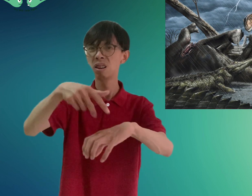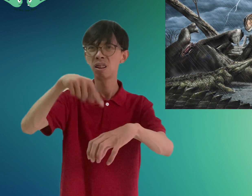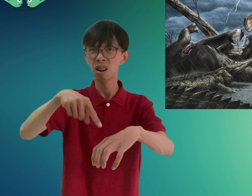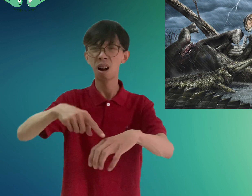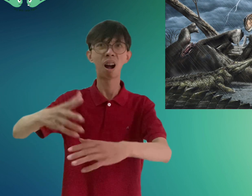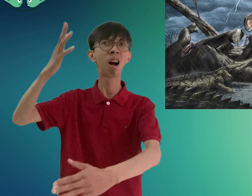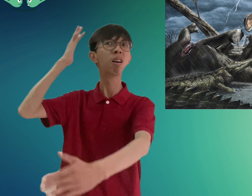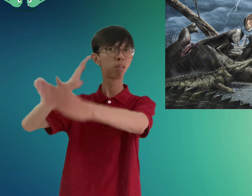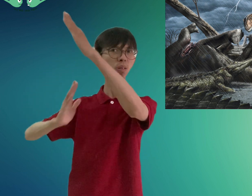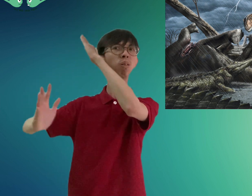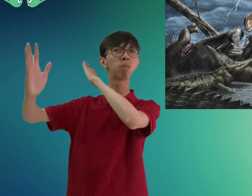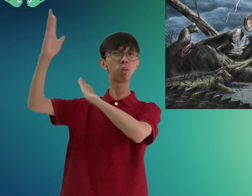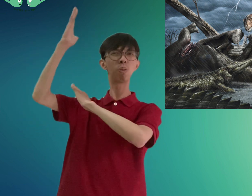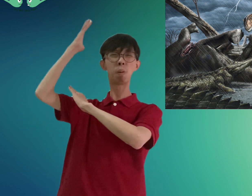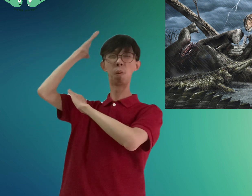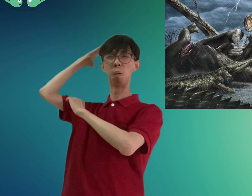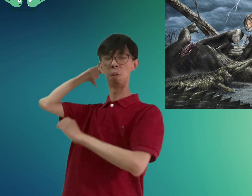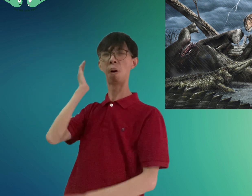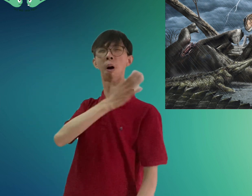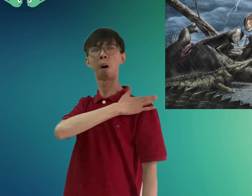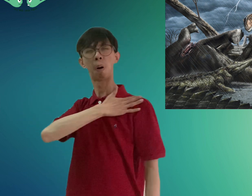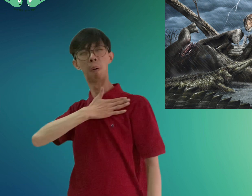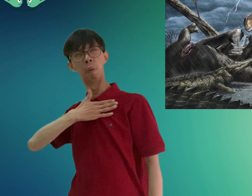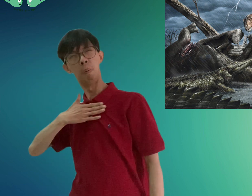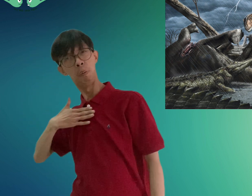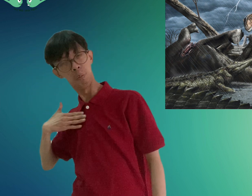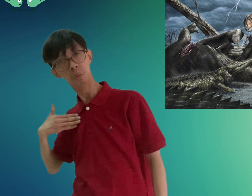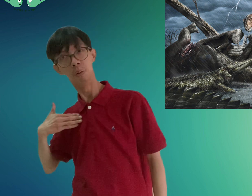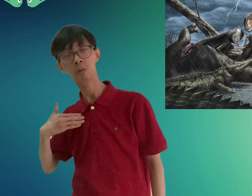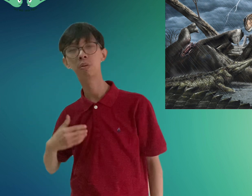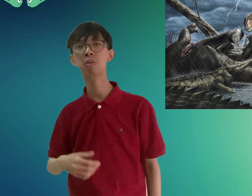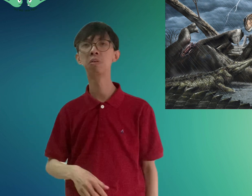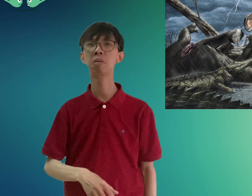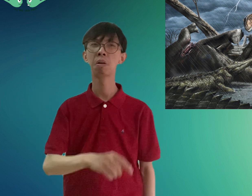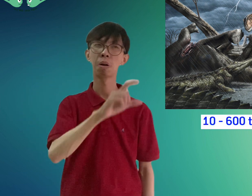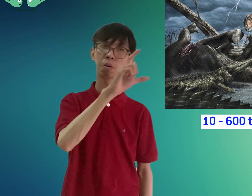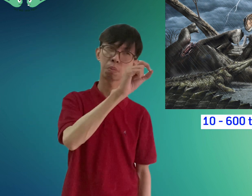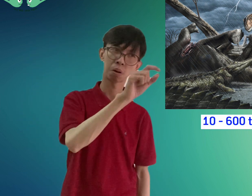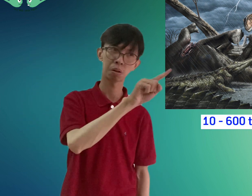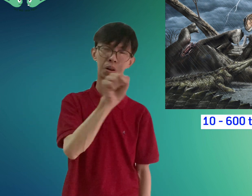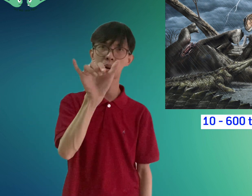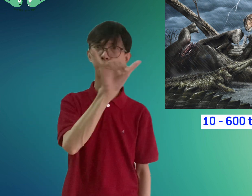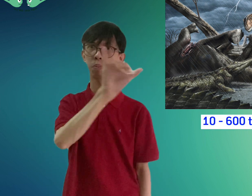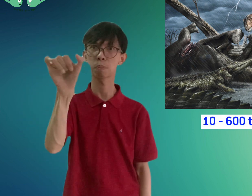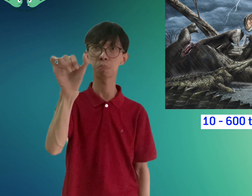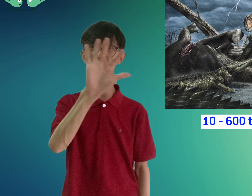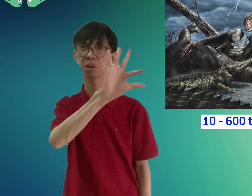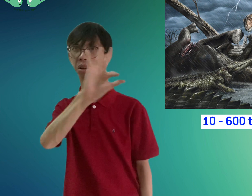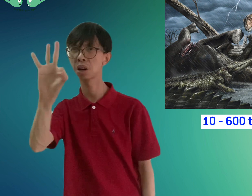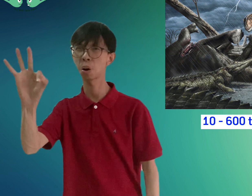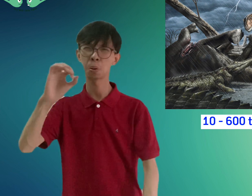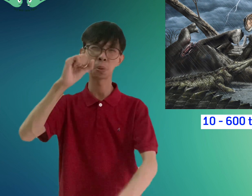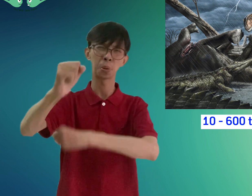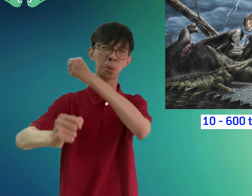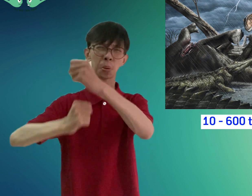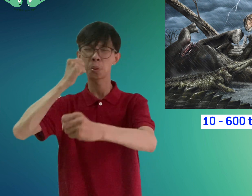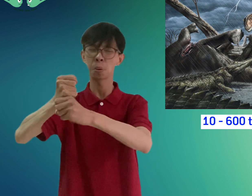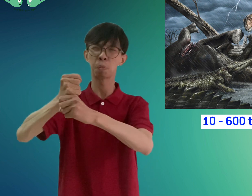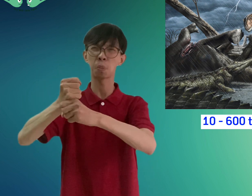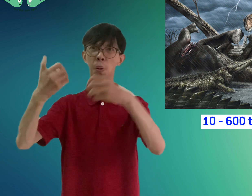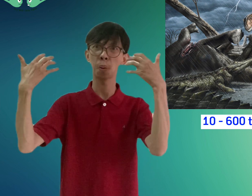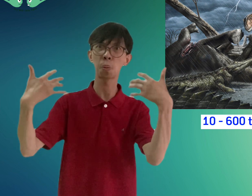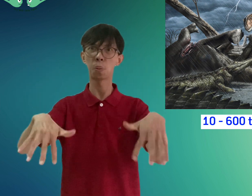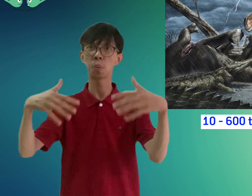Xác của động vật - thực vật bị biến hoá từ 10 - 600 triệu năm